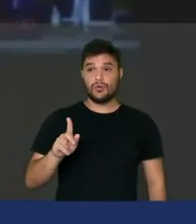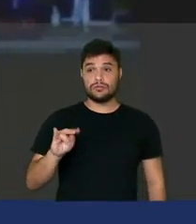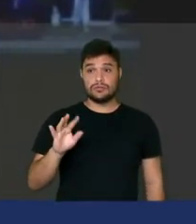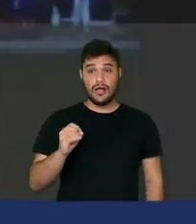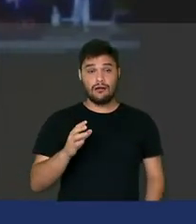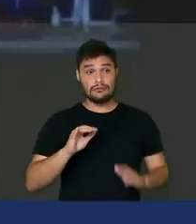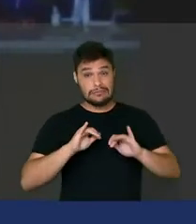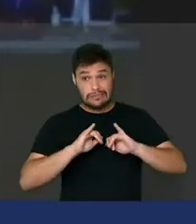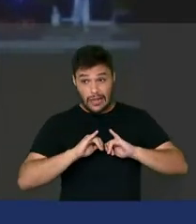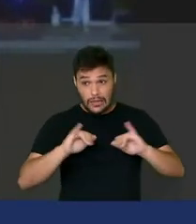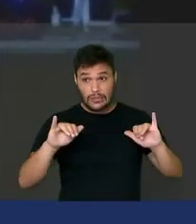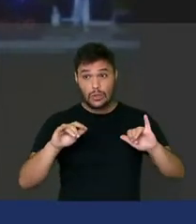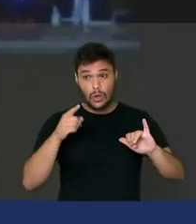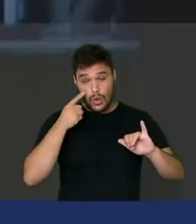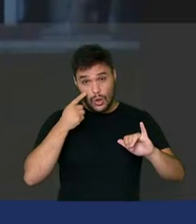NÃO A RETIRADA DE PAUTA.